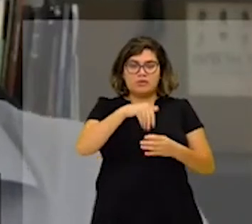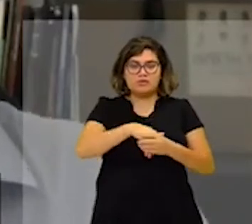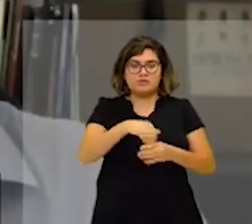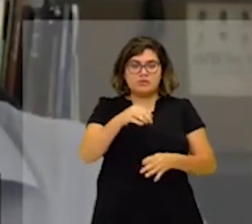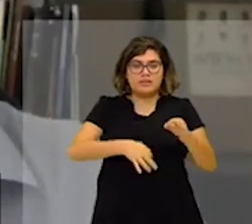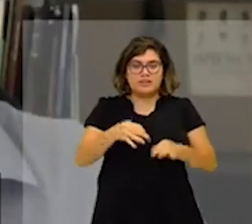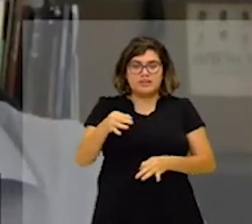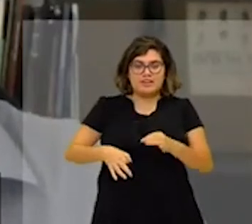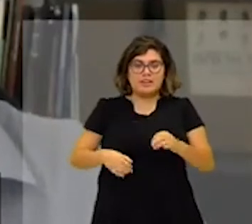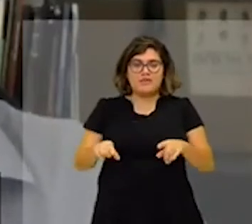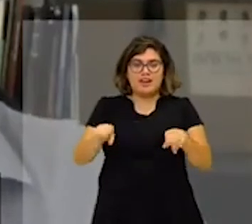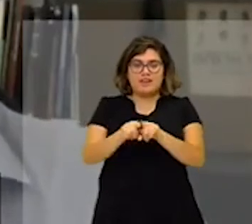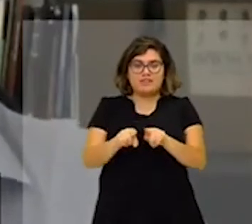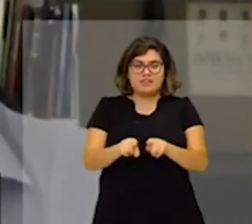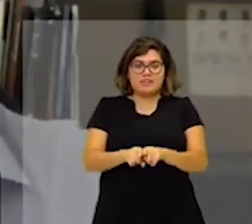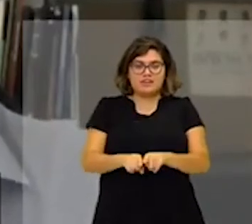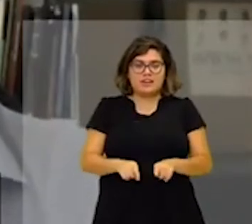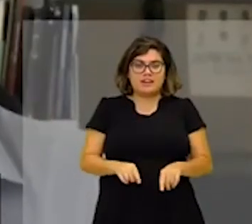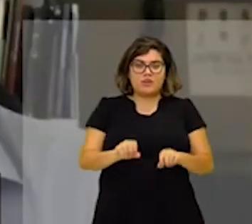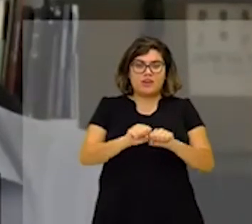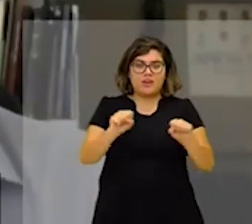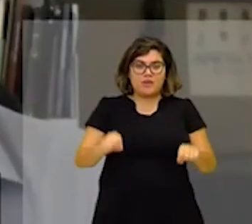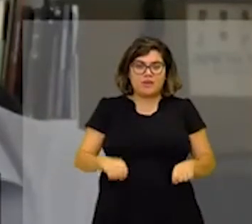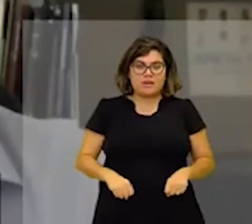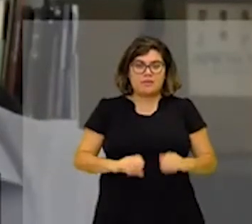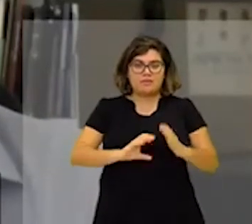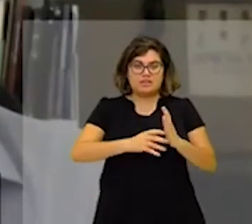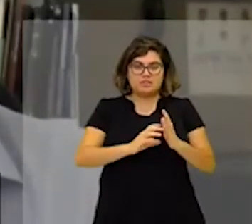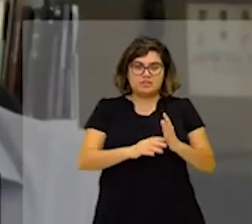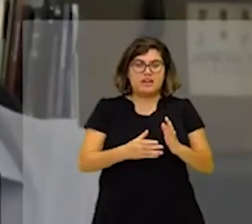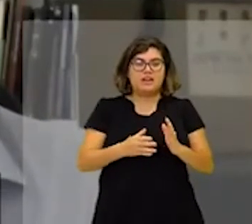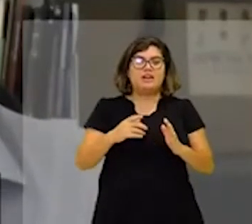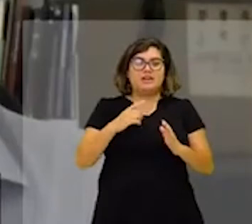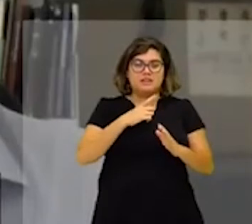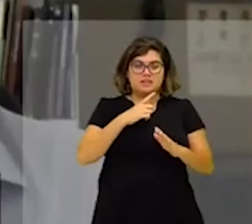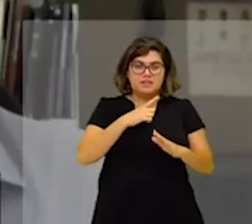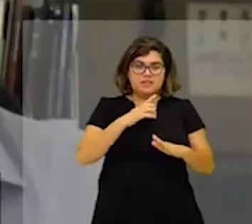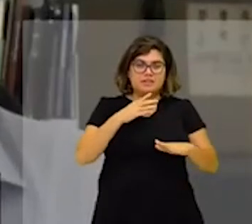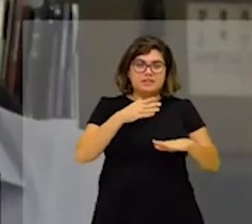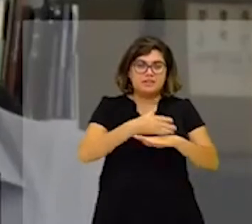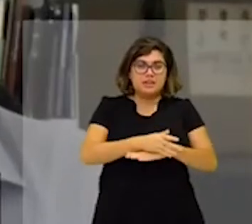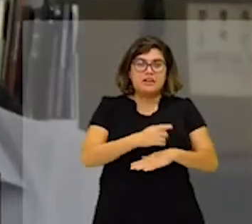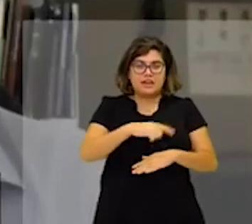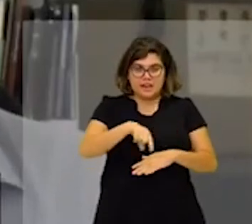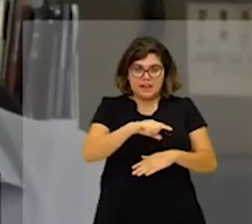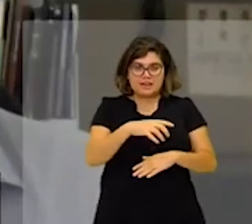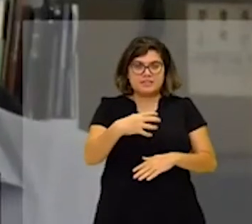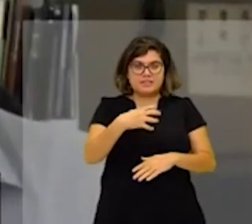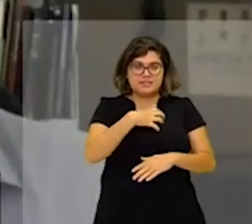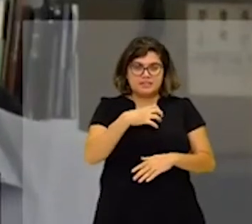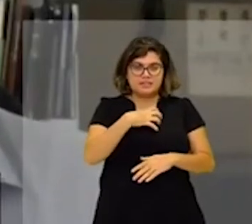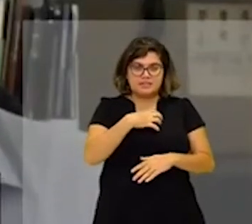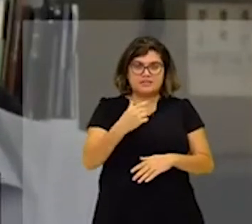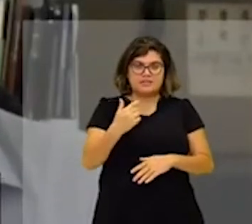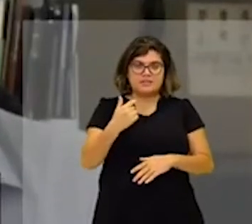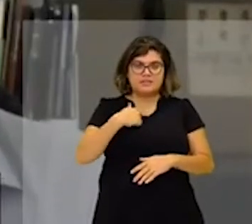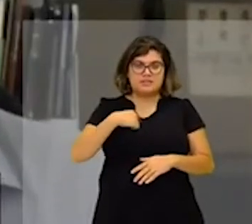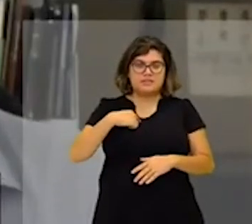avanço parabenizo novamente TSE pela iniciativa e pelo projeto na estamos aí a versão de baixo